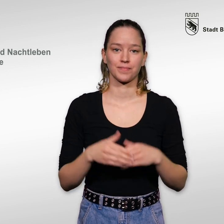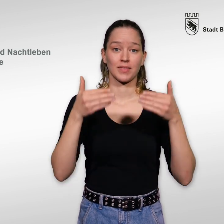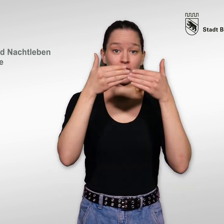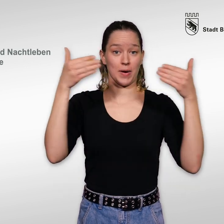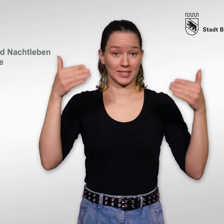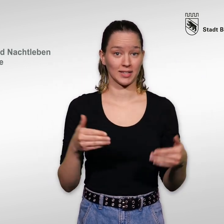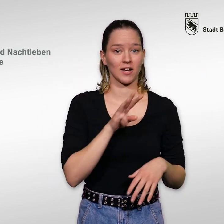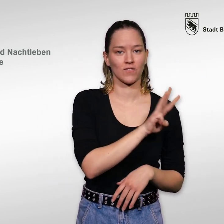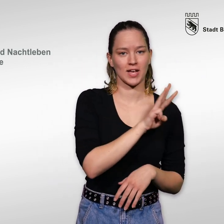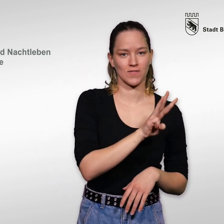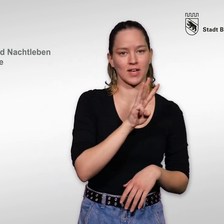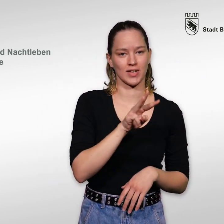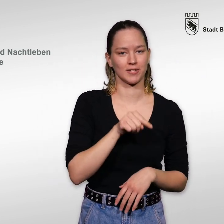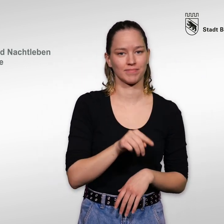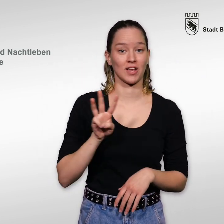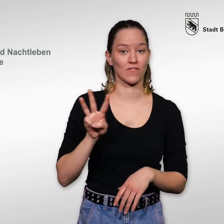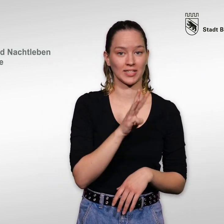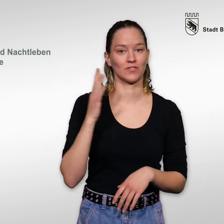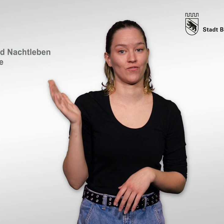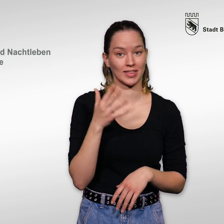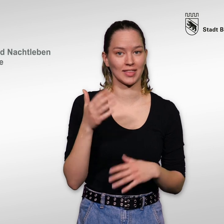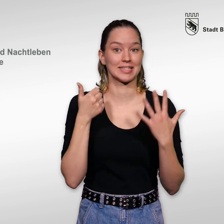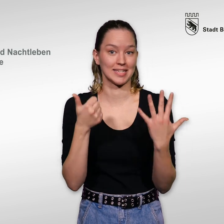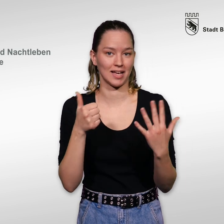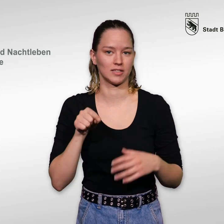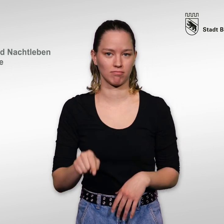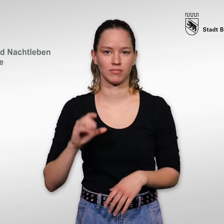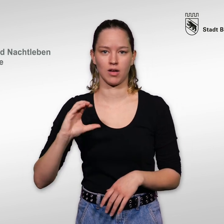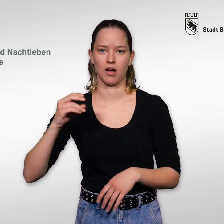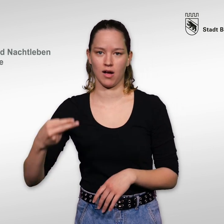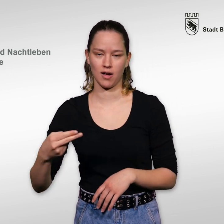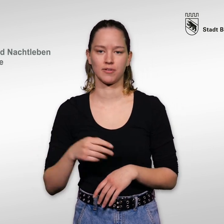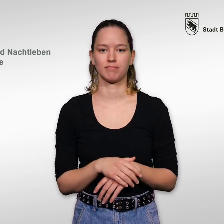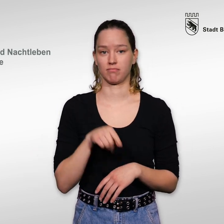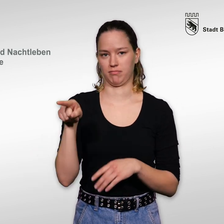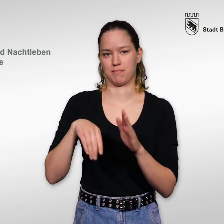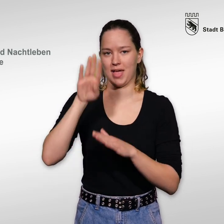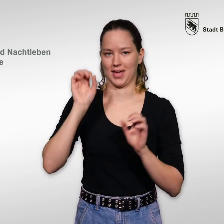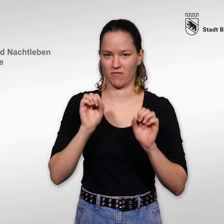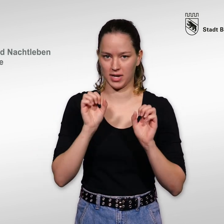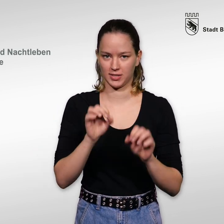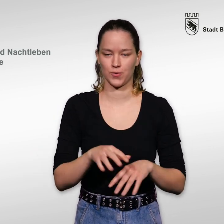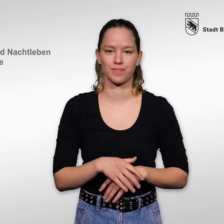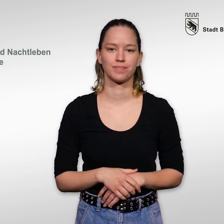Auf der Website www.westwind6.ch findest du dazu mehr Informationen.